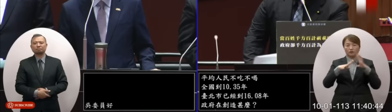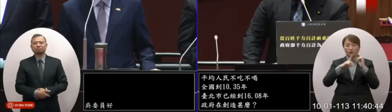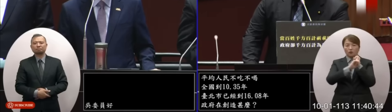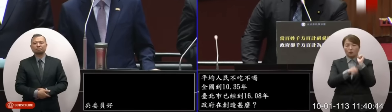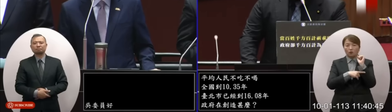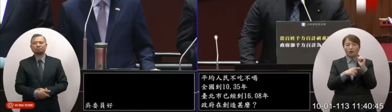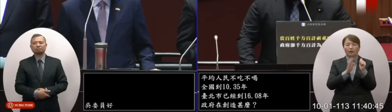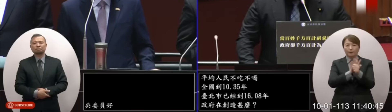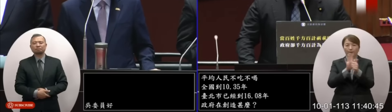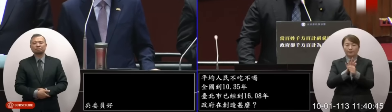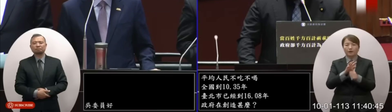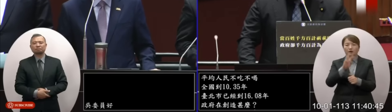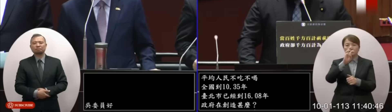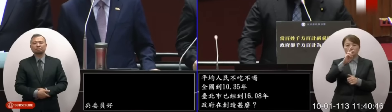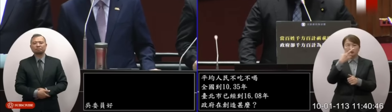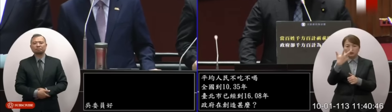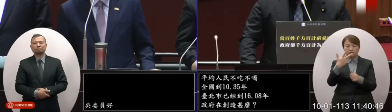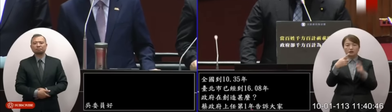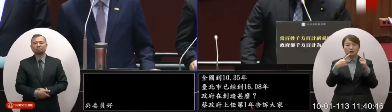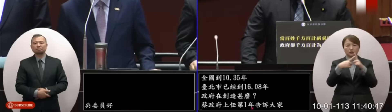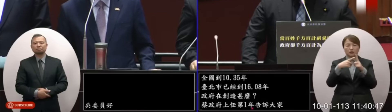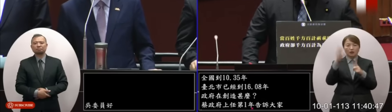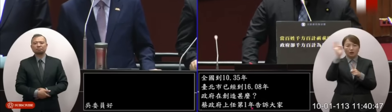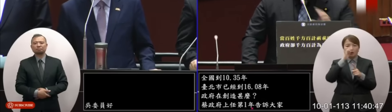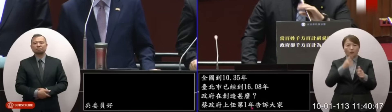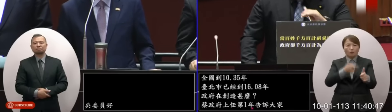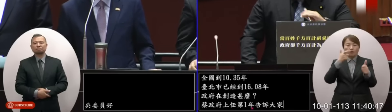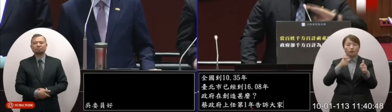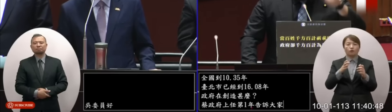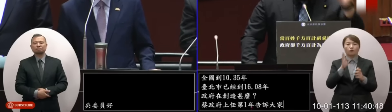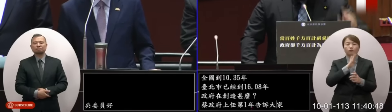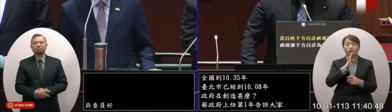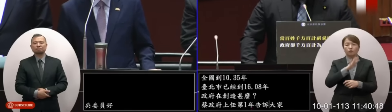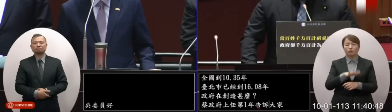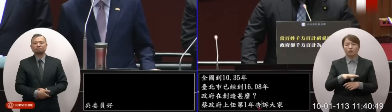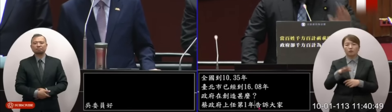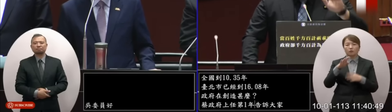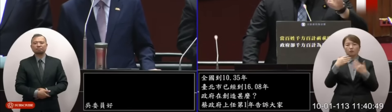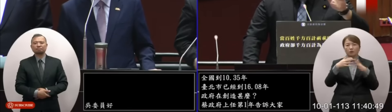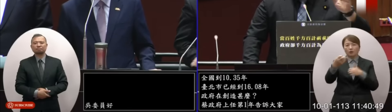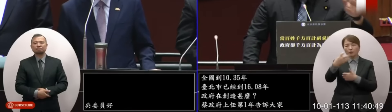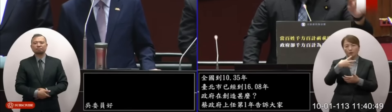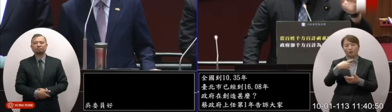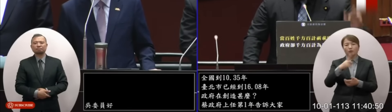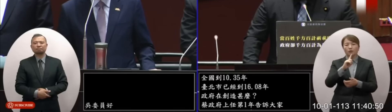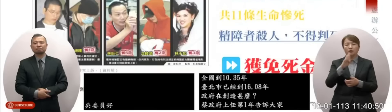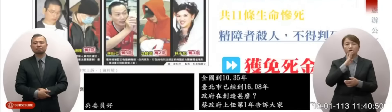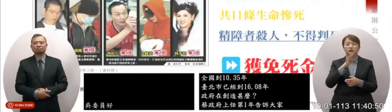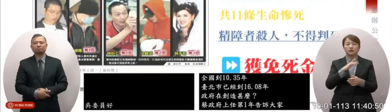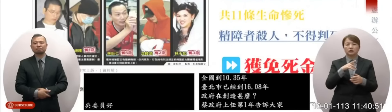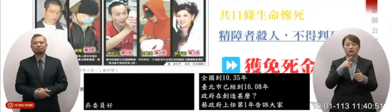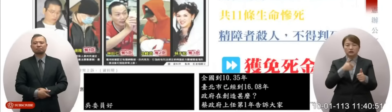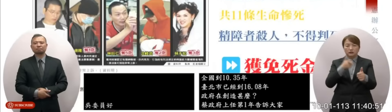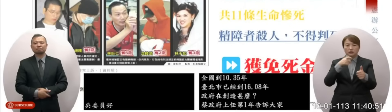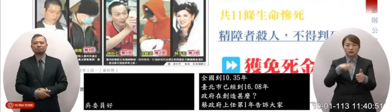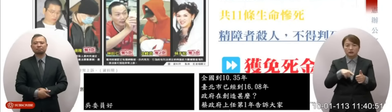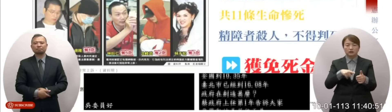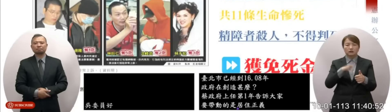幫這37個死刑犯找免死的理由 好那不要再跟我說 死刑合憲